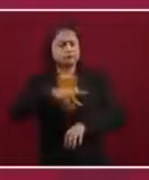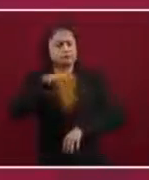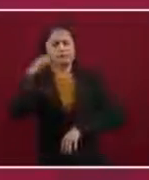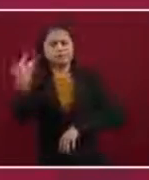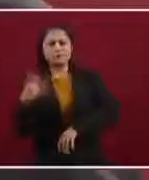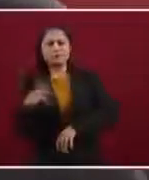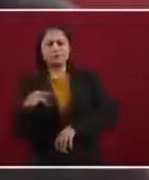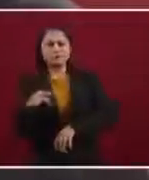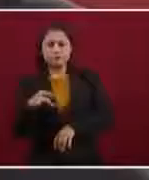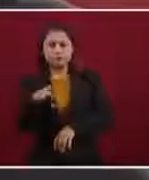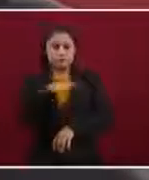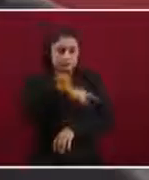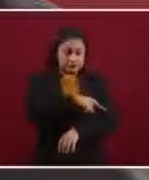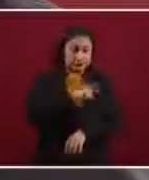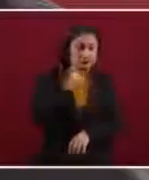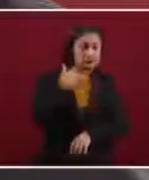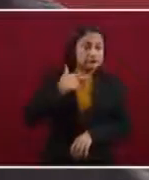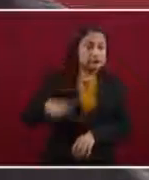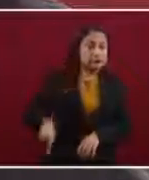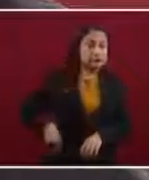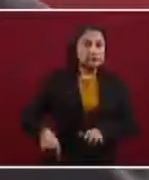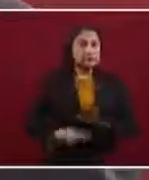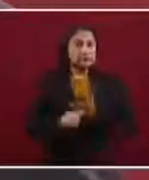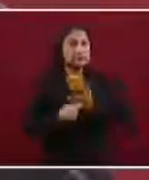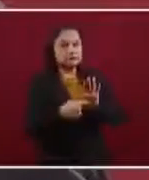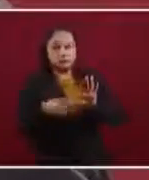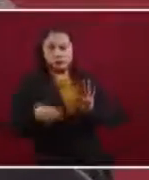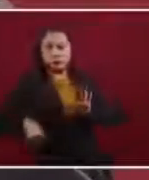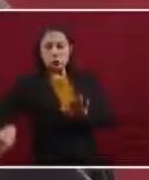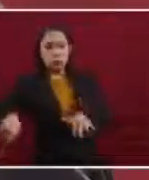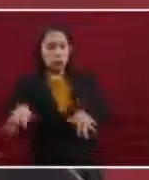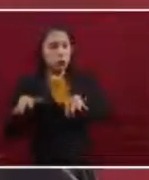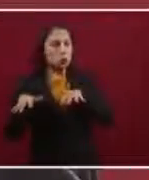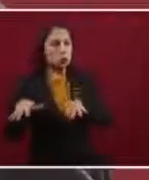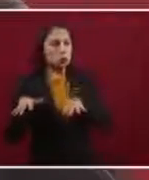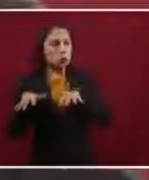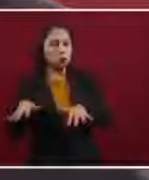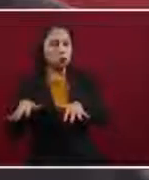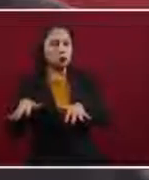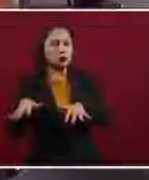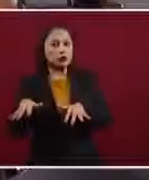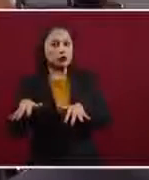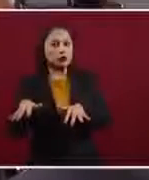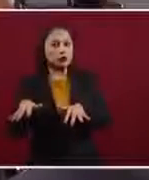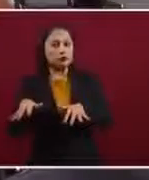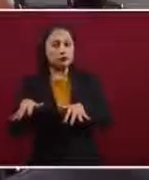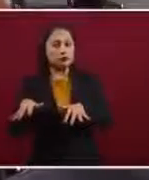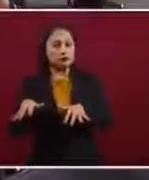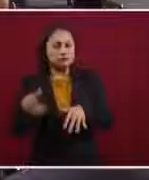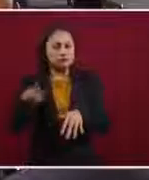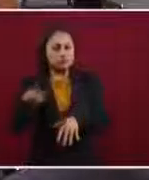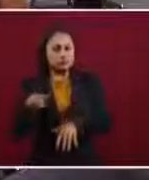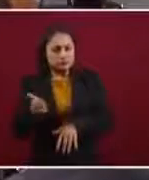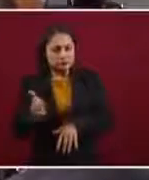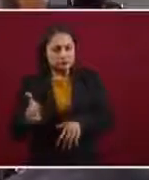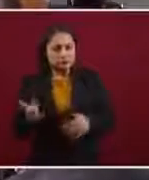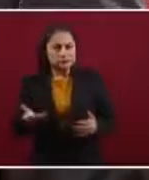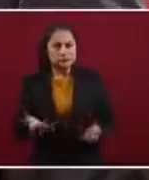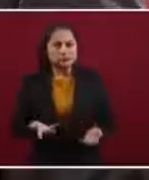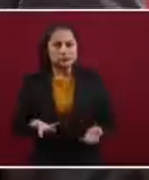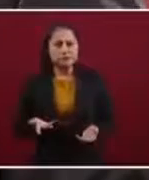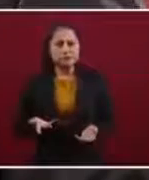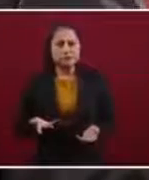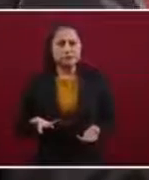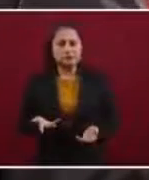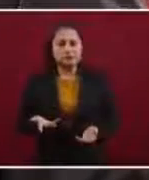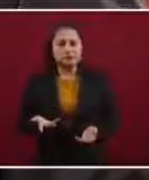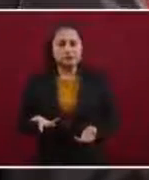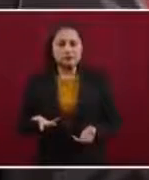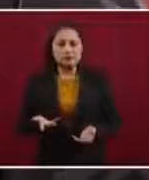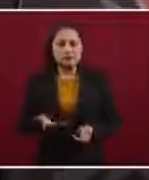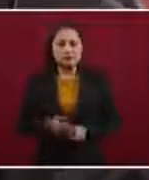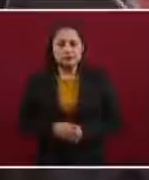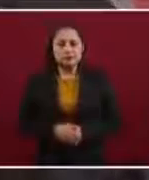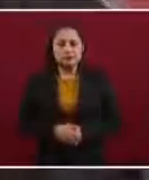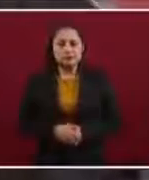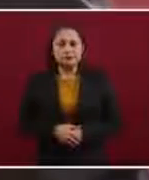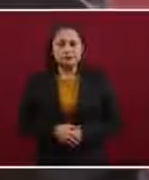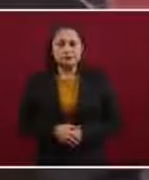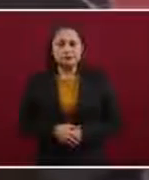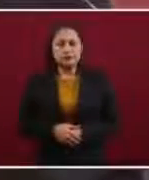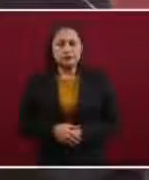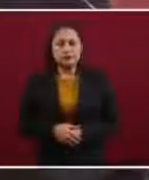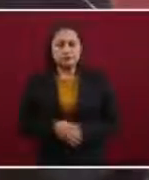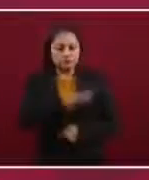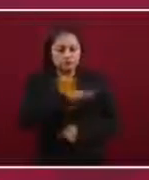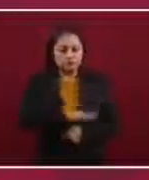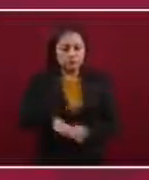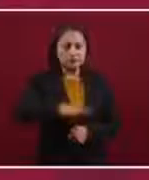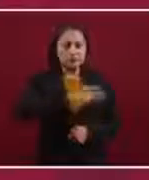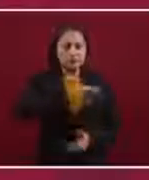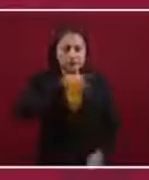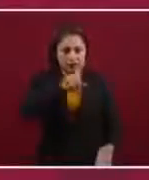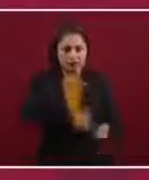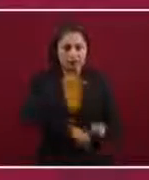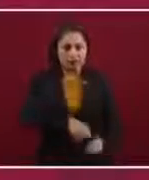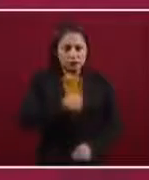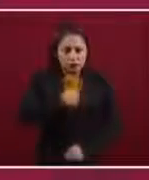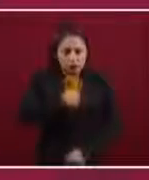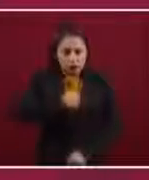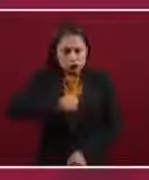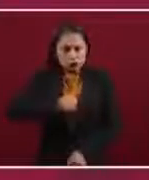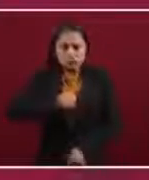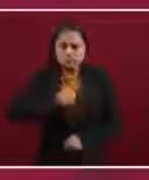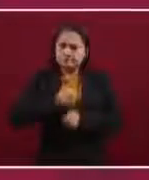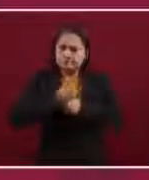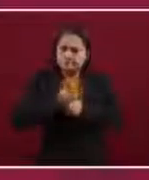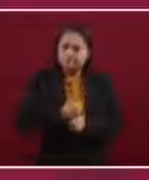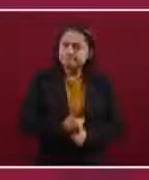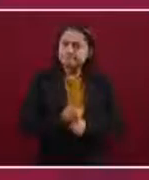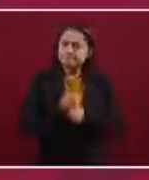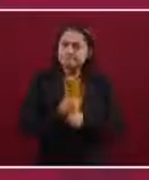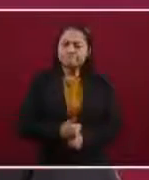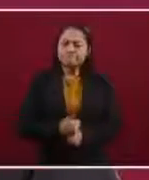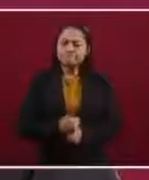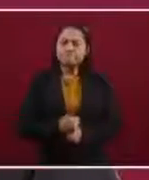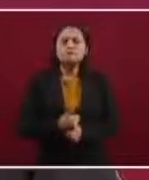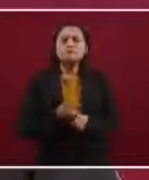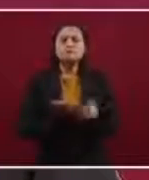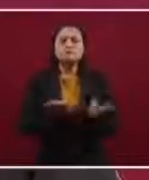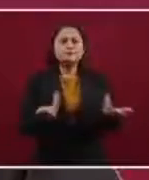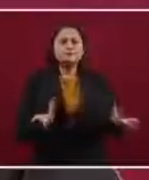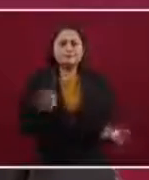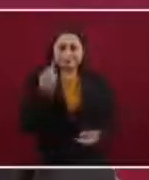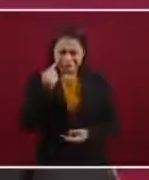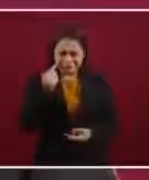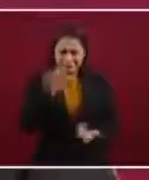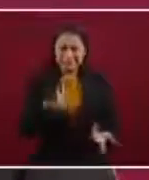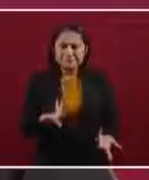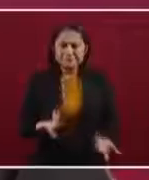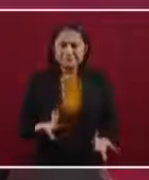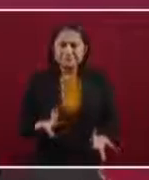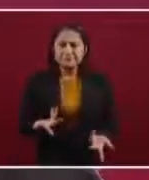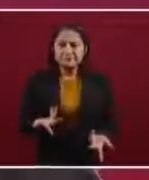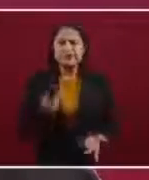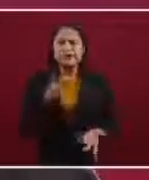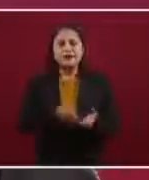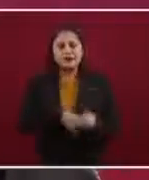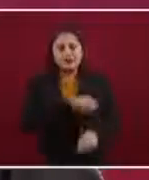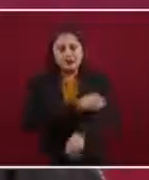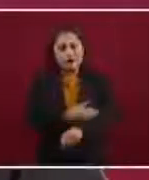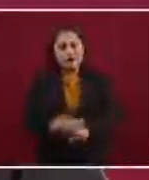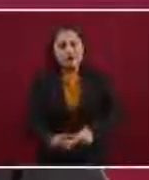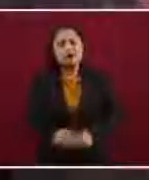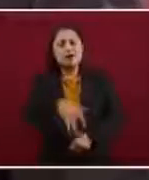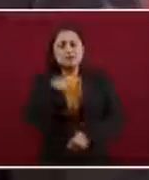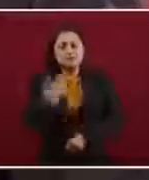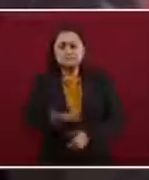A ver ¿y el cristal? ¿y todo el dolor?, ¿todo el sufrimiento de las familias, de